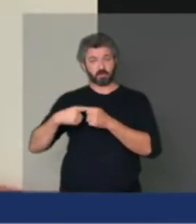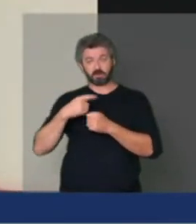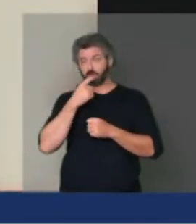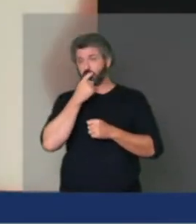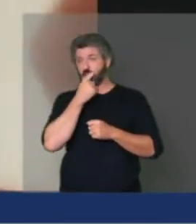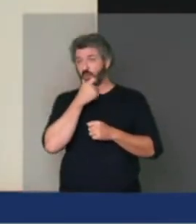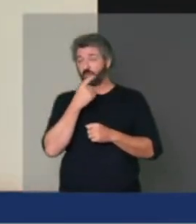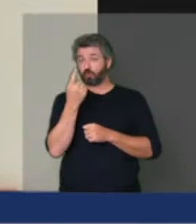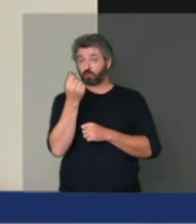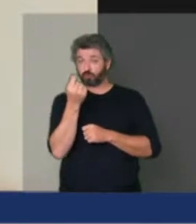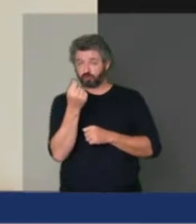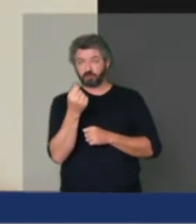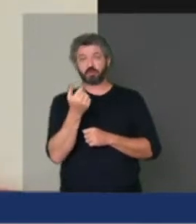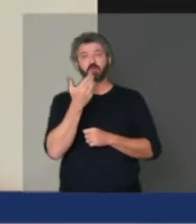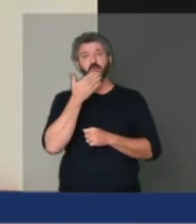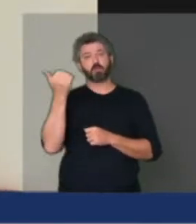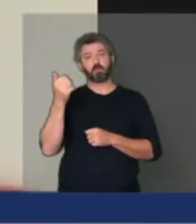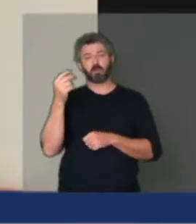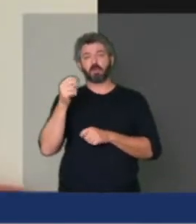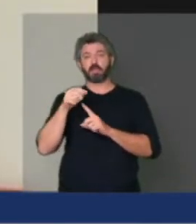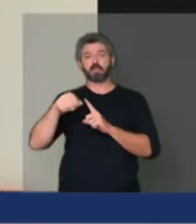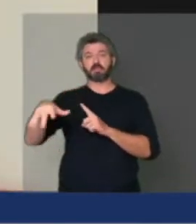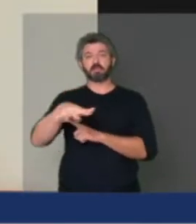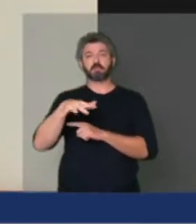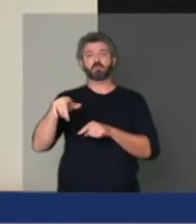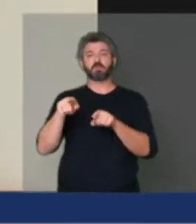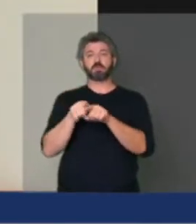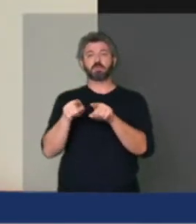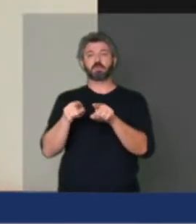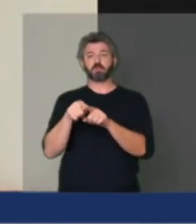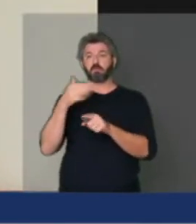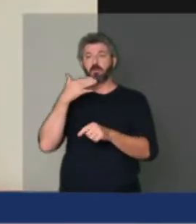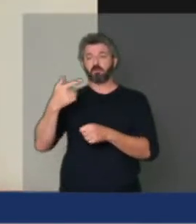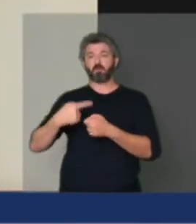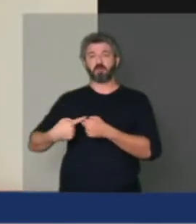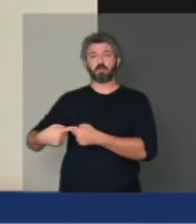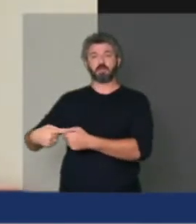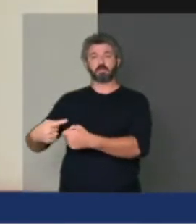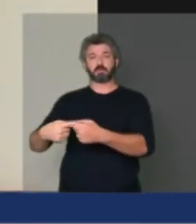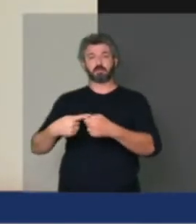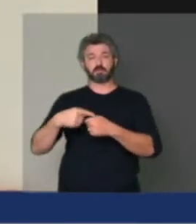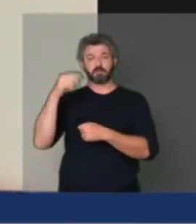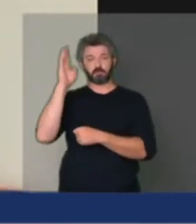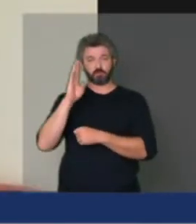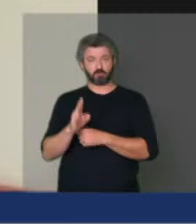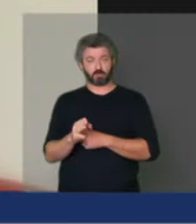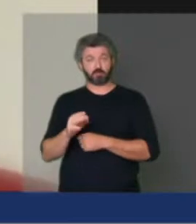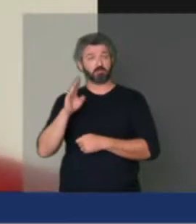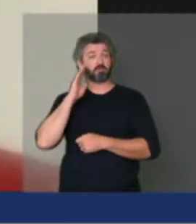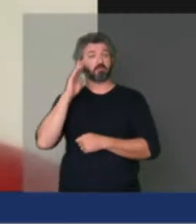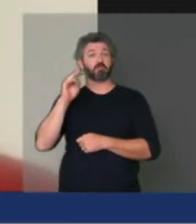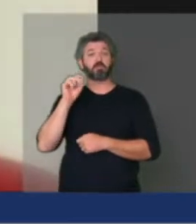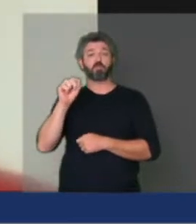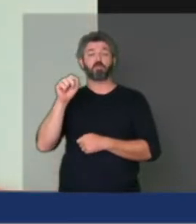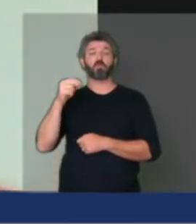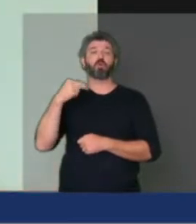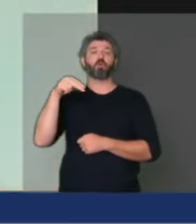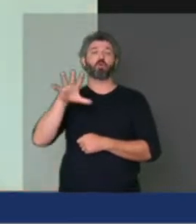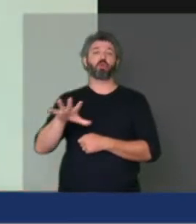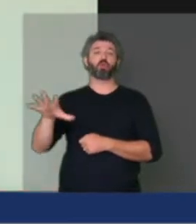MUNICÍPIOS DO BRASIL, EM ESPECIAL, DO NORDESTE E DE SERGIPE. MUITO OBRIGADO, PRESIDENTE. -- [PRESIDENTE]: